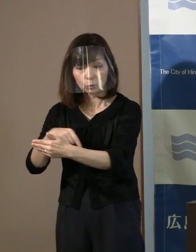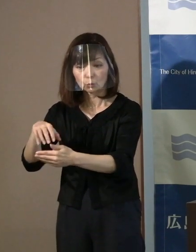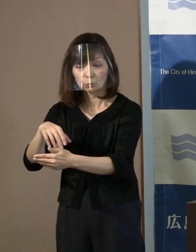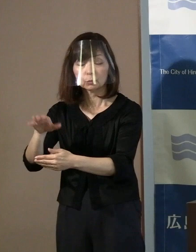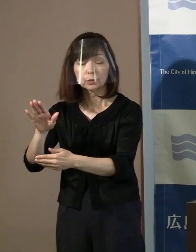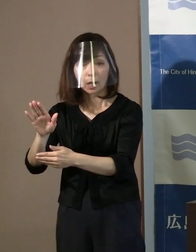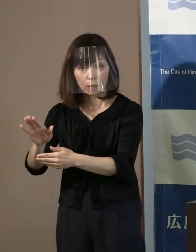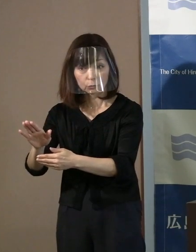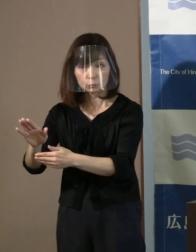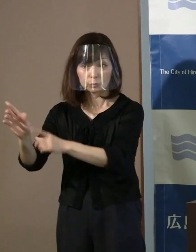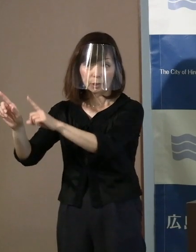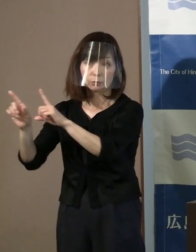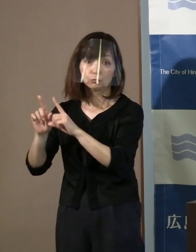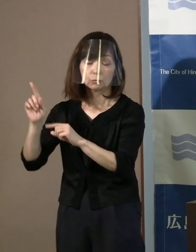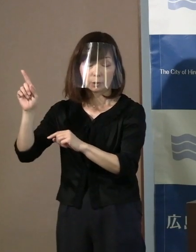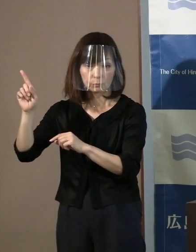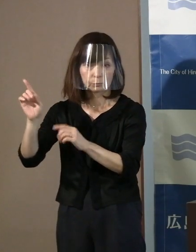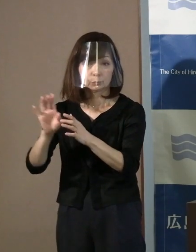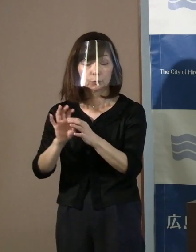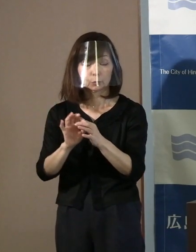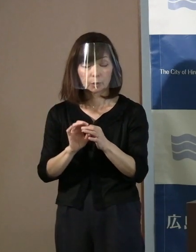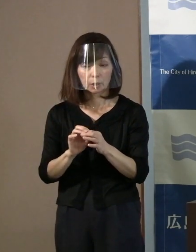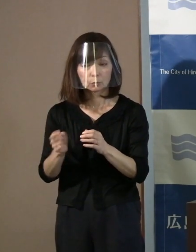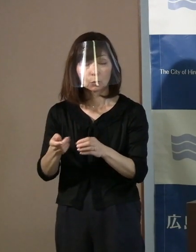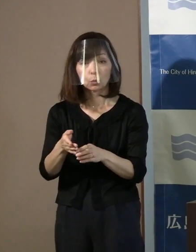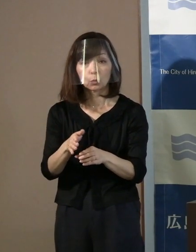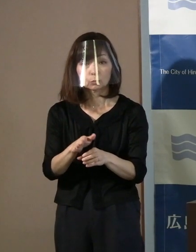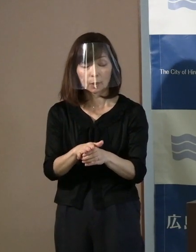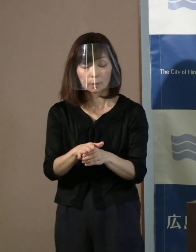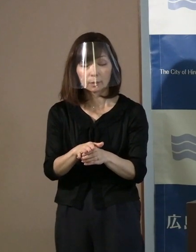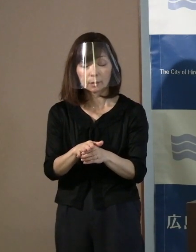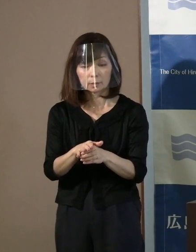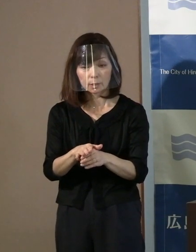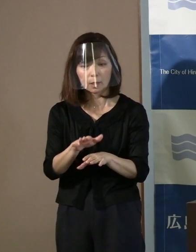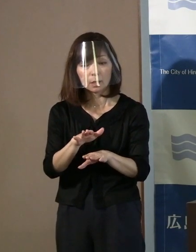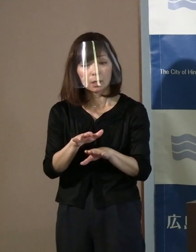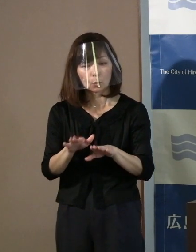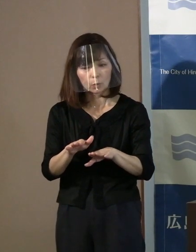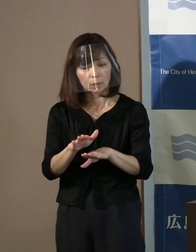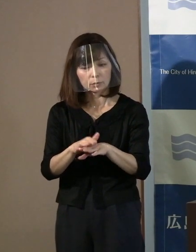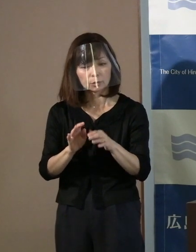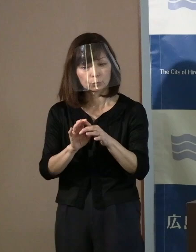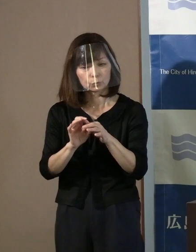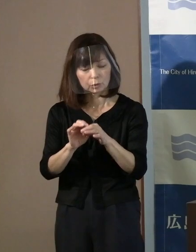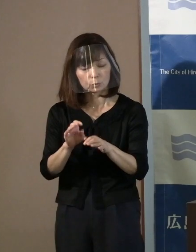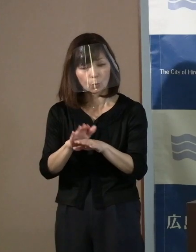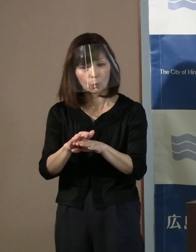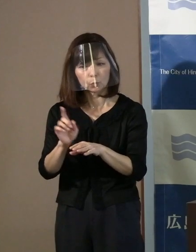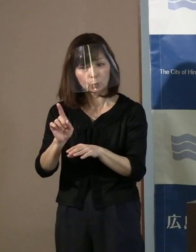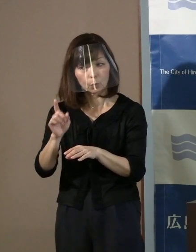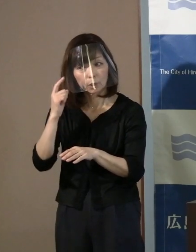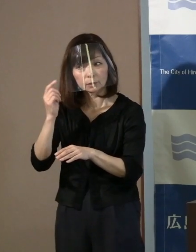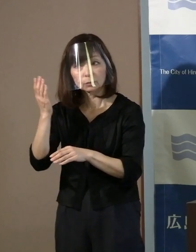それを踏まえて どういった手続きを考えておられるか､ 早急に教えていただいて､